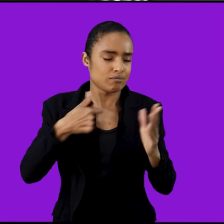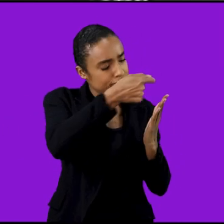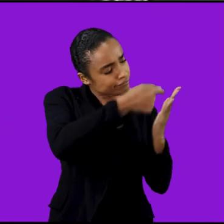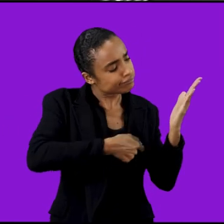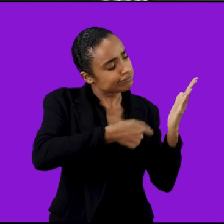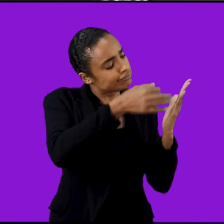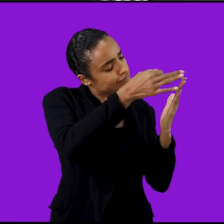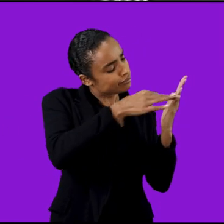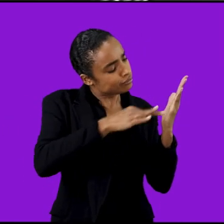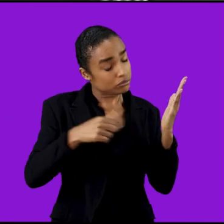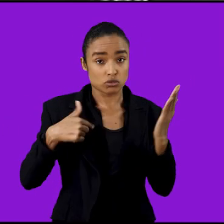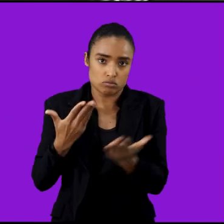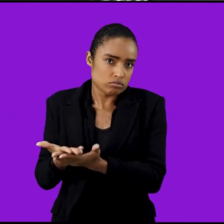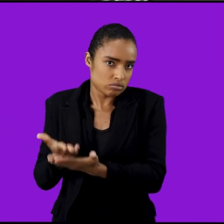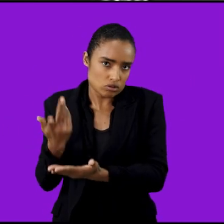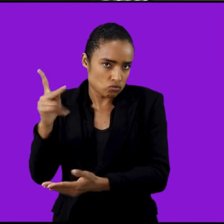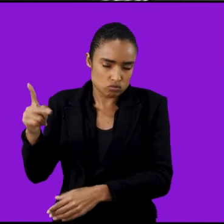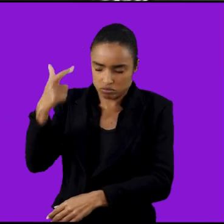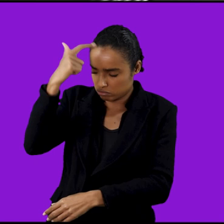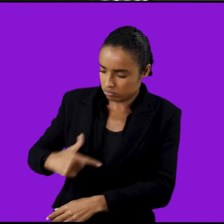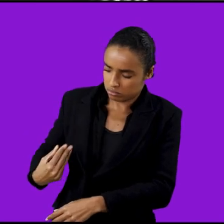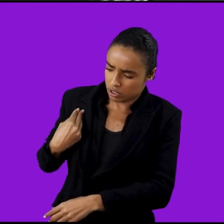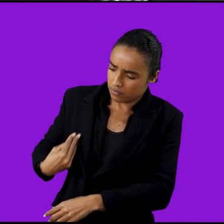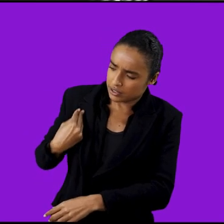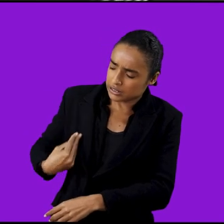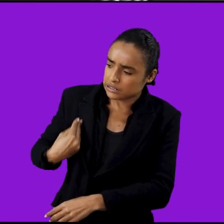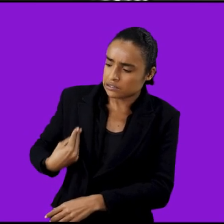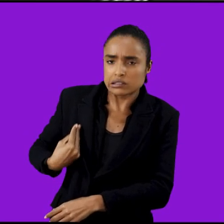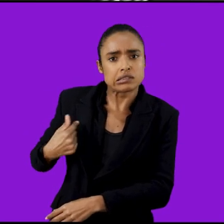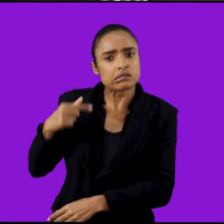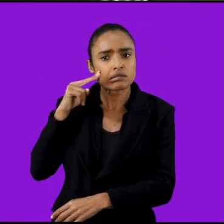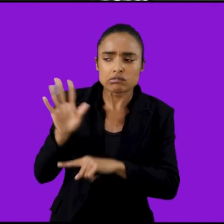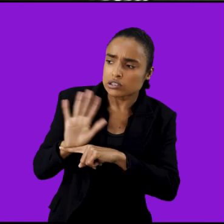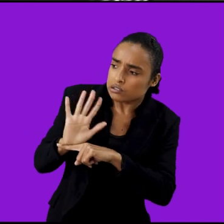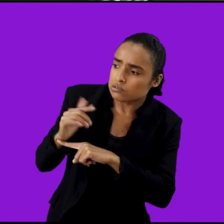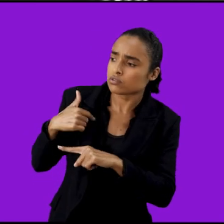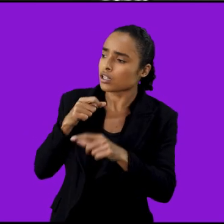sua vida. Eu fiquei tipo, vi uns vídeo. Suas entrevistas, matéria na Forbes, Pequenas